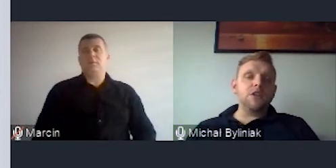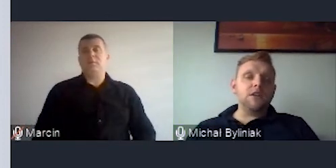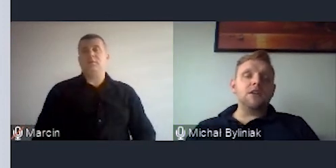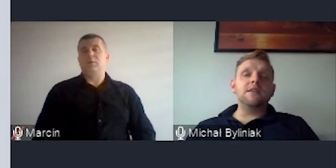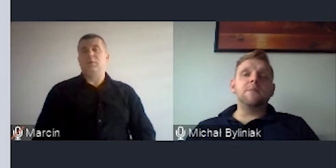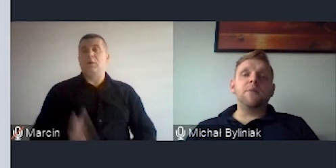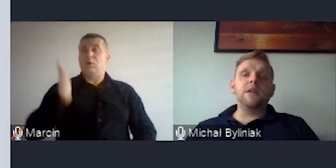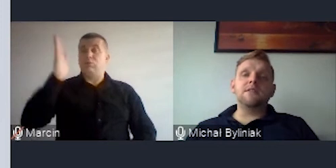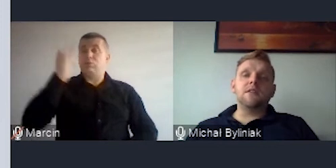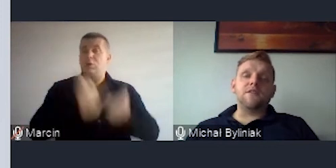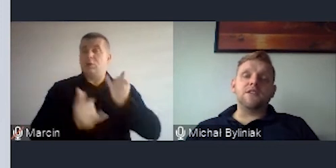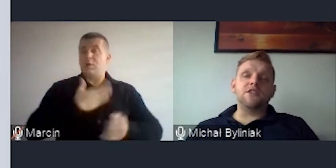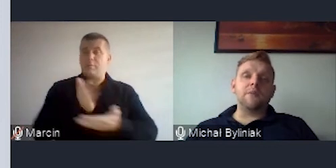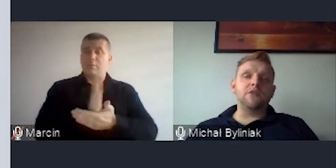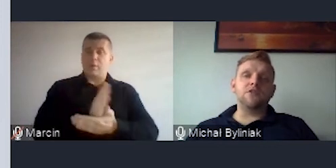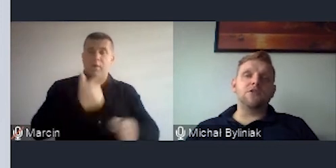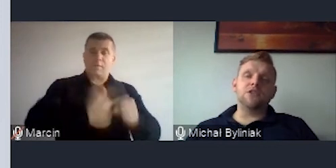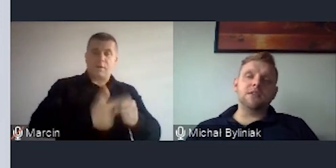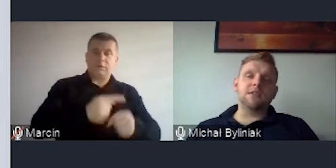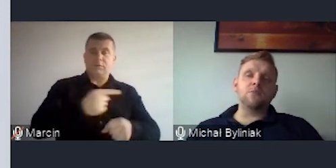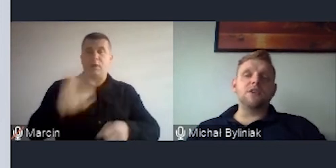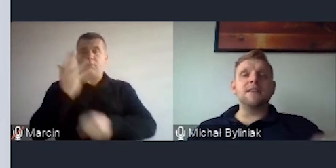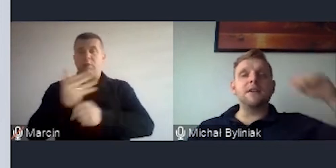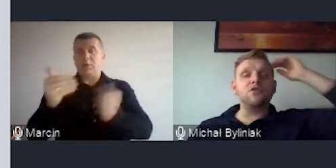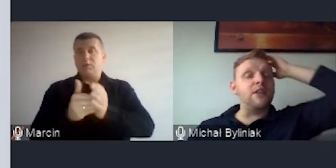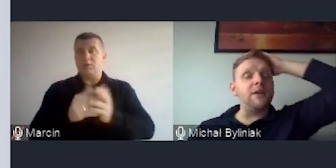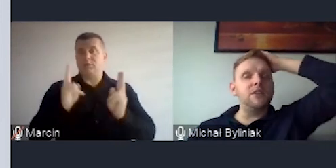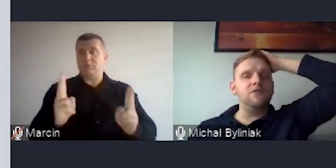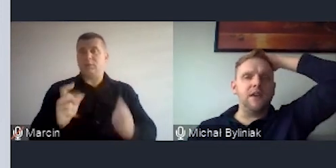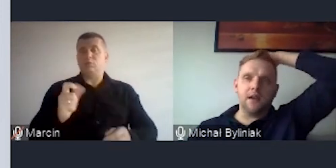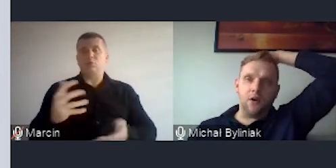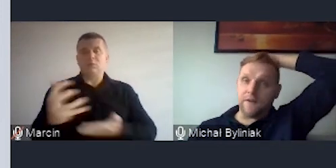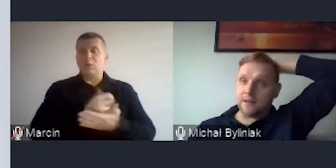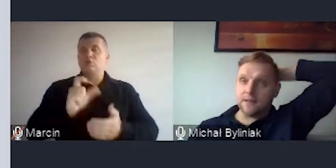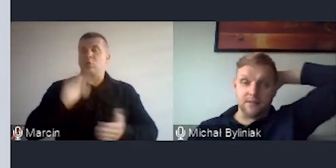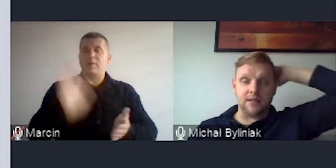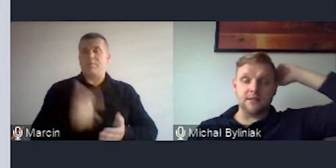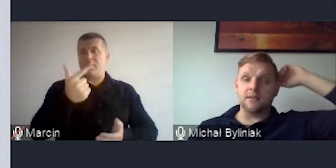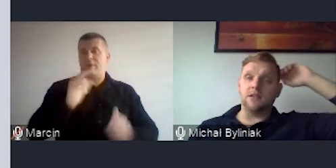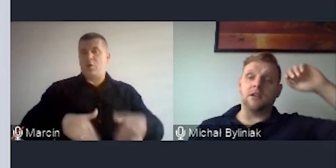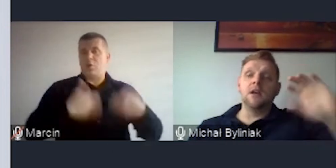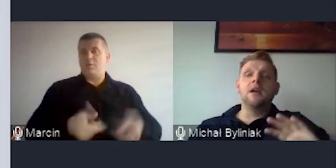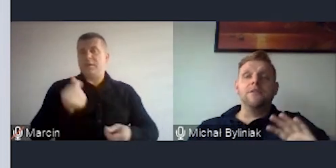Później jeżeli jestem pomiędzy 20 000 a 50 000 muszę zebrać co najmniej 2 oferty, ceny, cenniki.